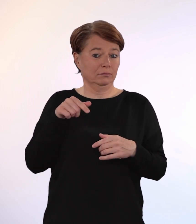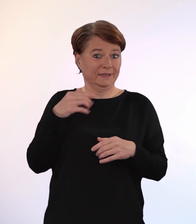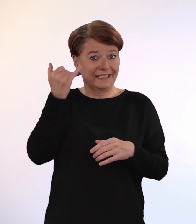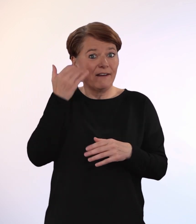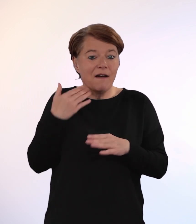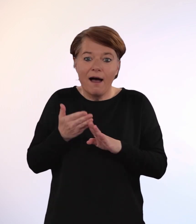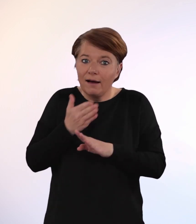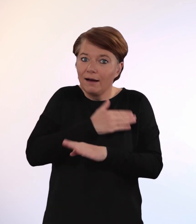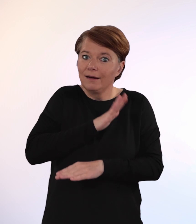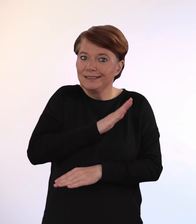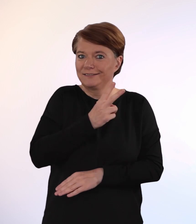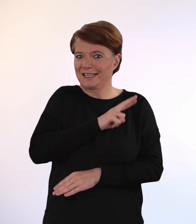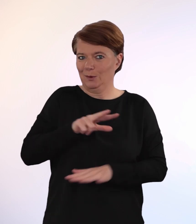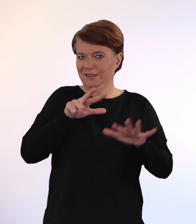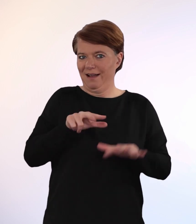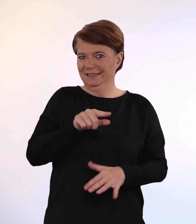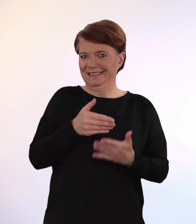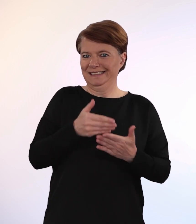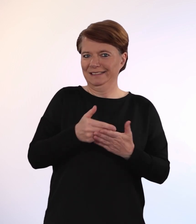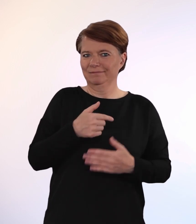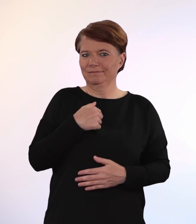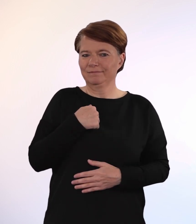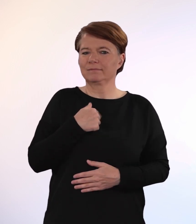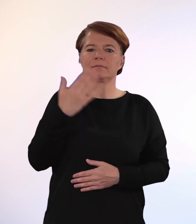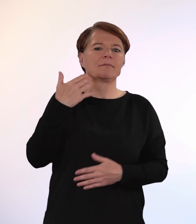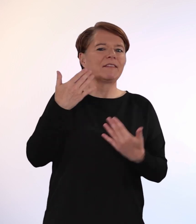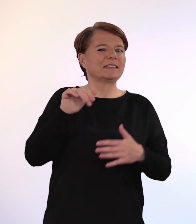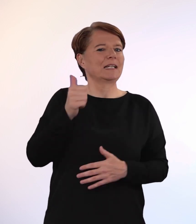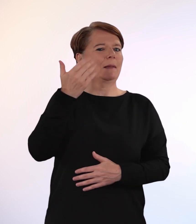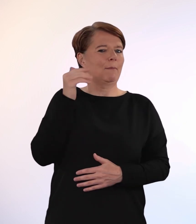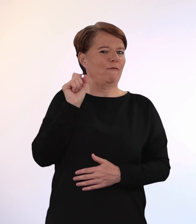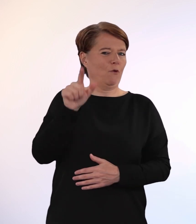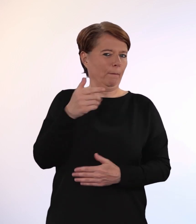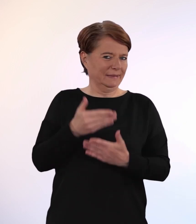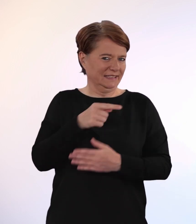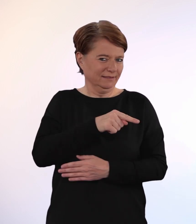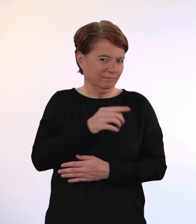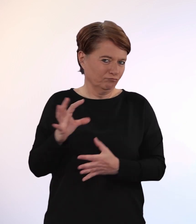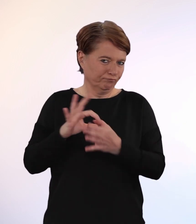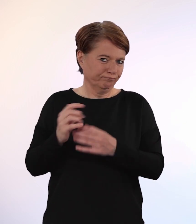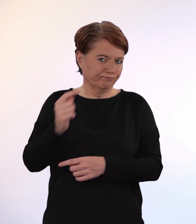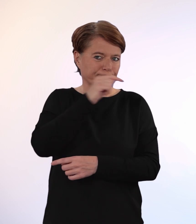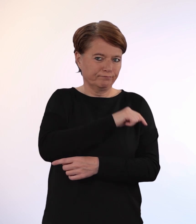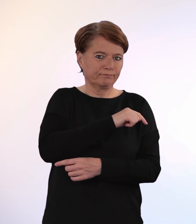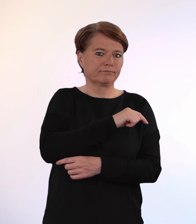die ich 2018 hatte. Also als mich zum ersten Mal beworben hatte,